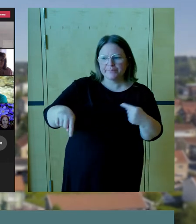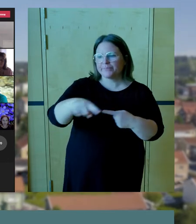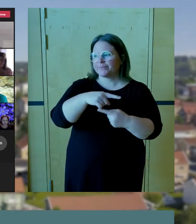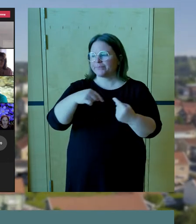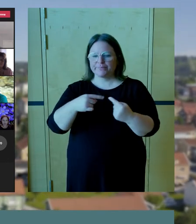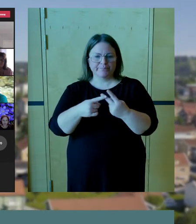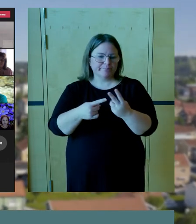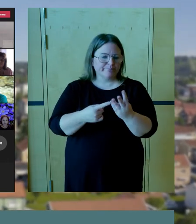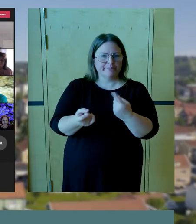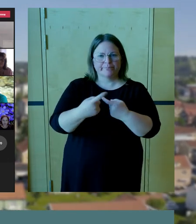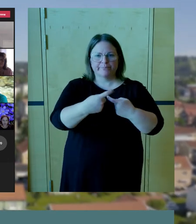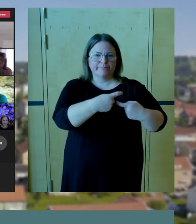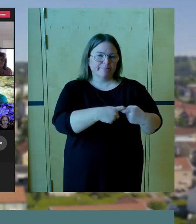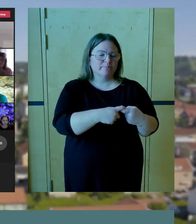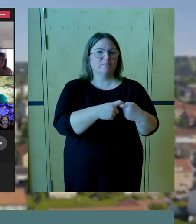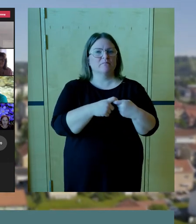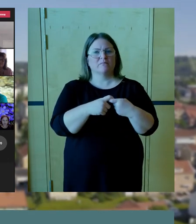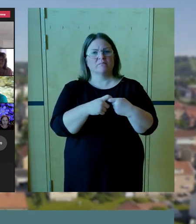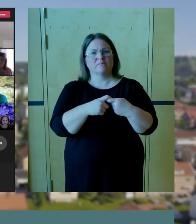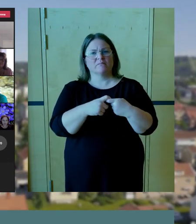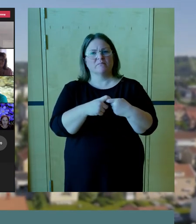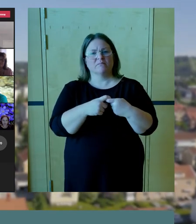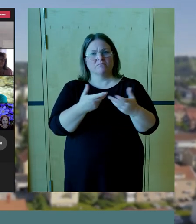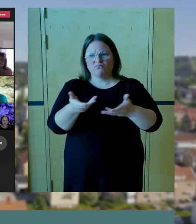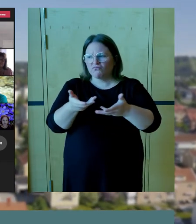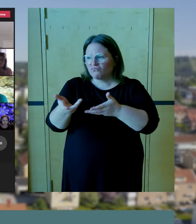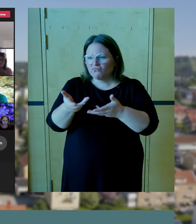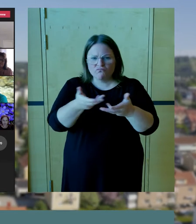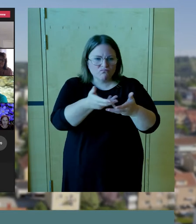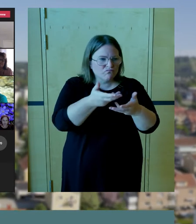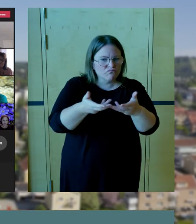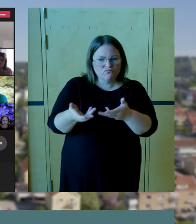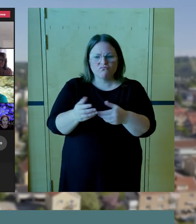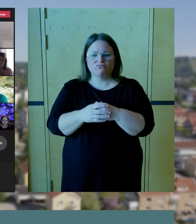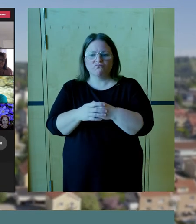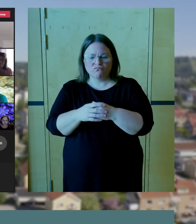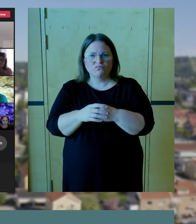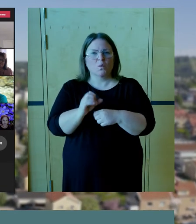Sådär saker kan man samordna doppat ett annat sätt Om man om man har en större överblick